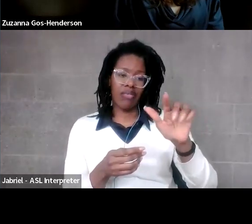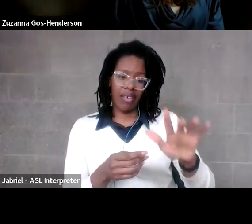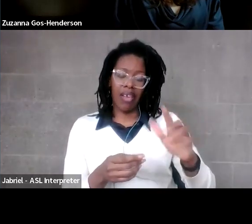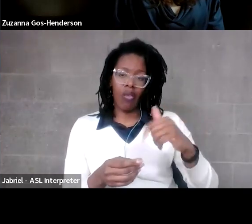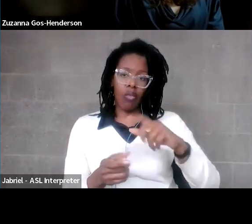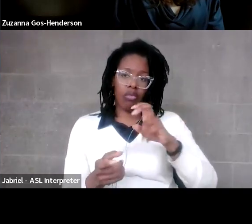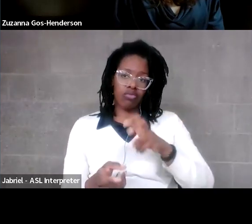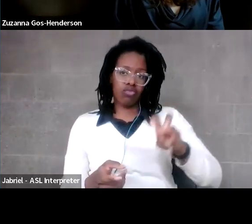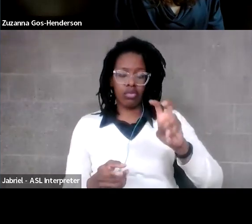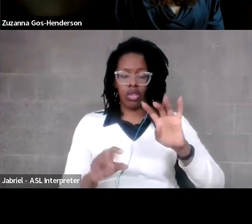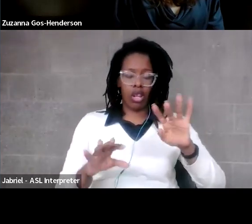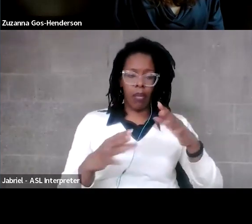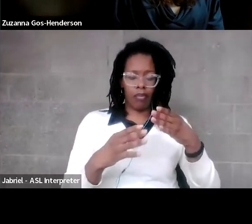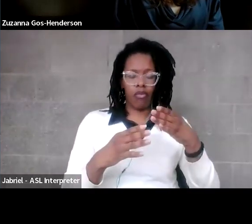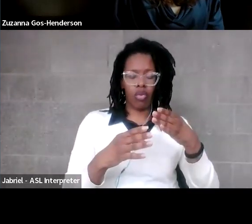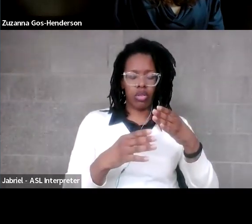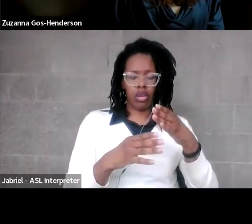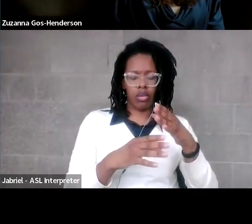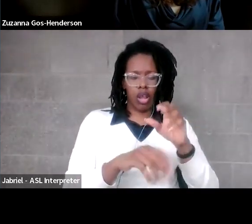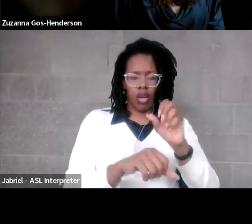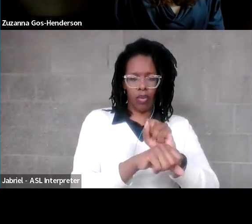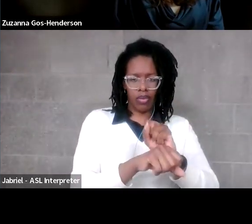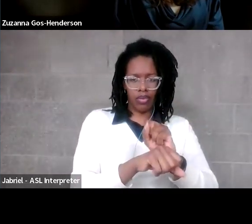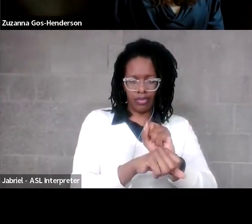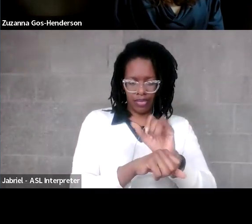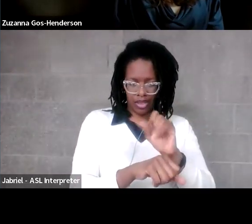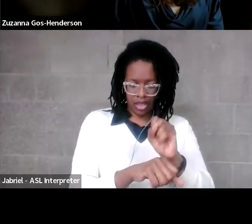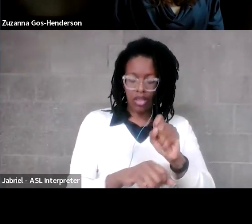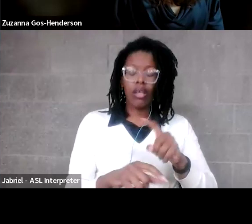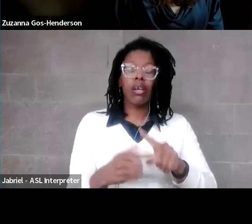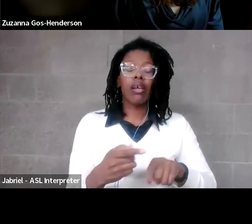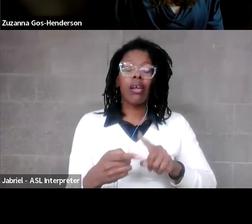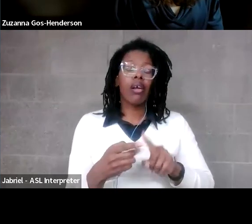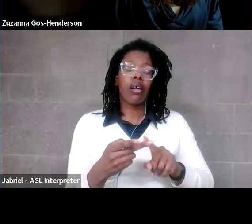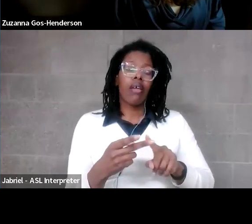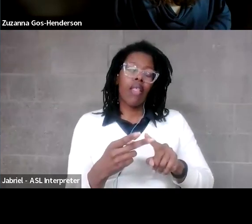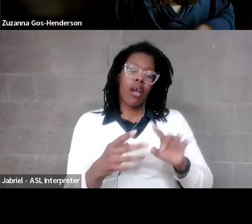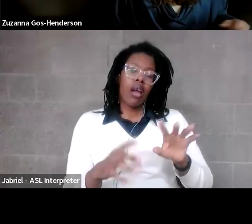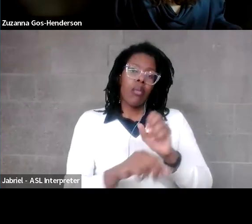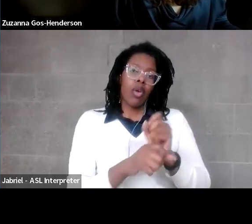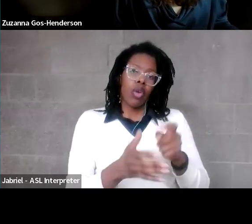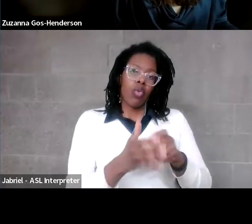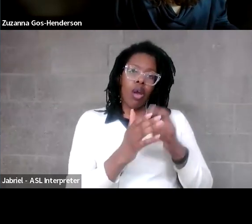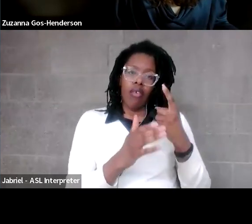a un modelo de entrega de servicios basado en citas. Es cierto que se requieren citas para todas las reclamaciones